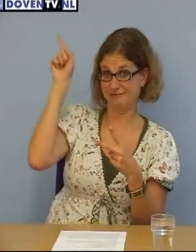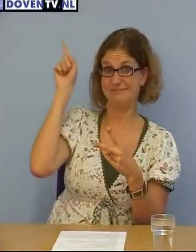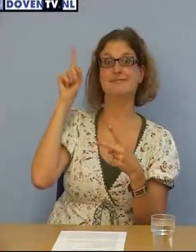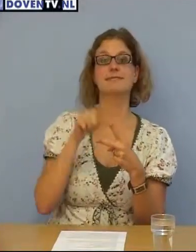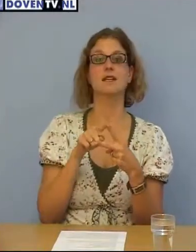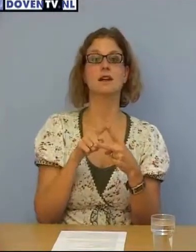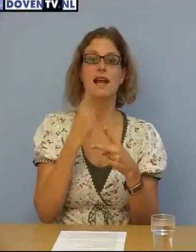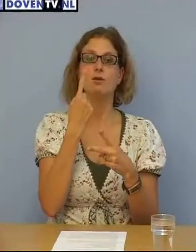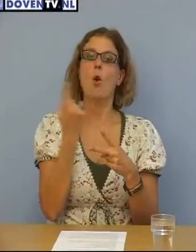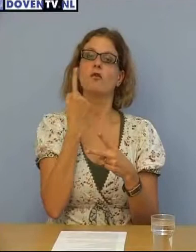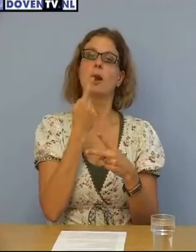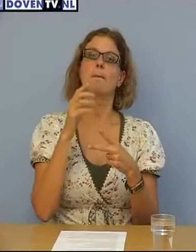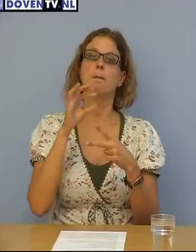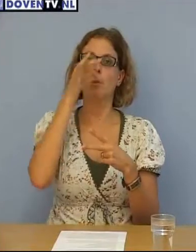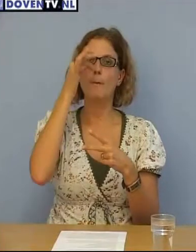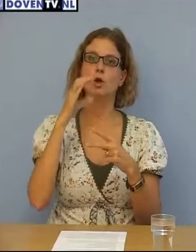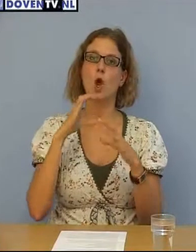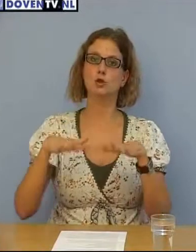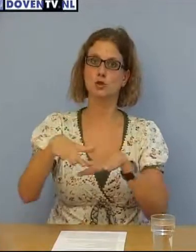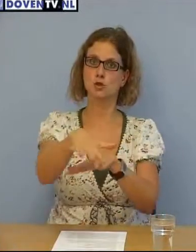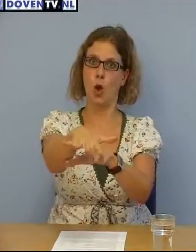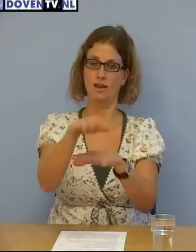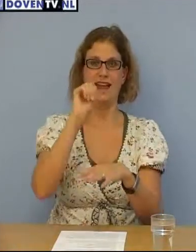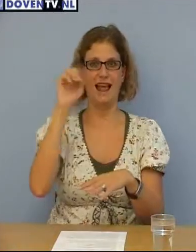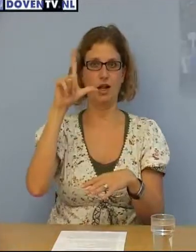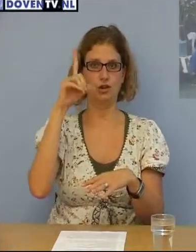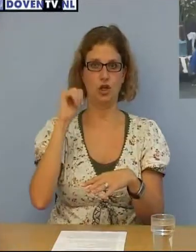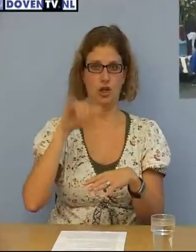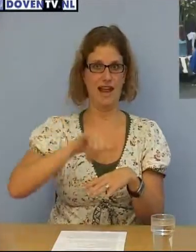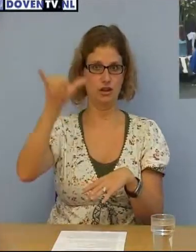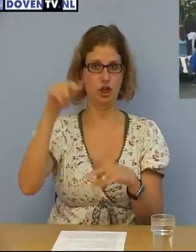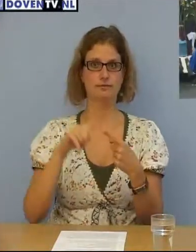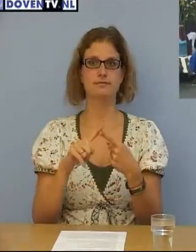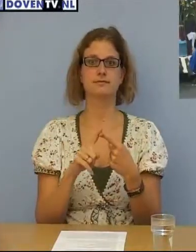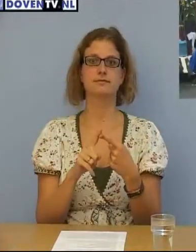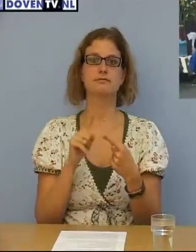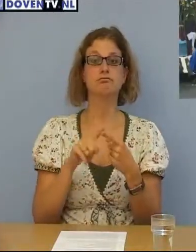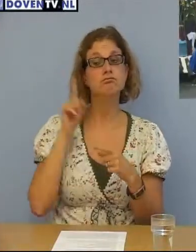Eén over de bloemencorso van Eelde.